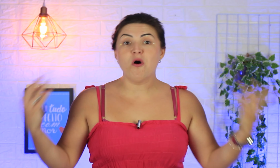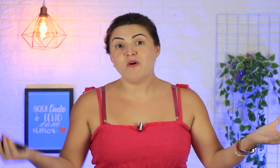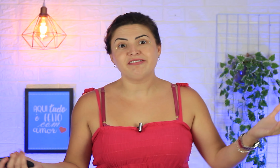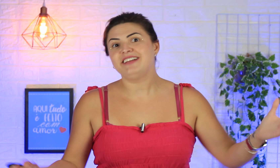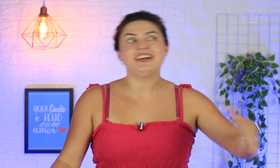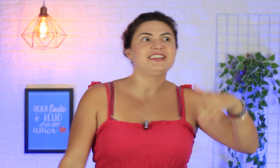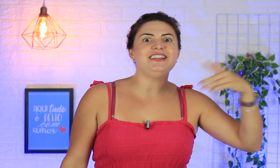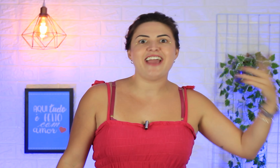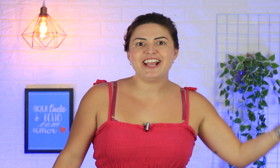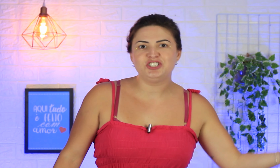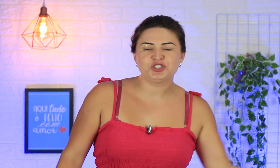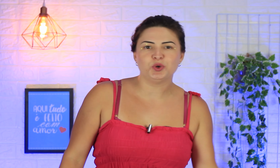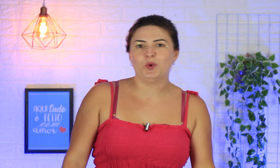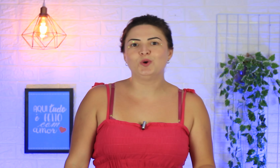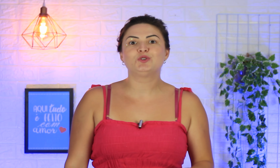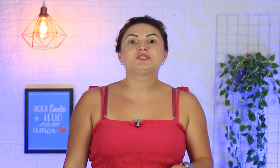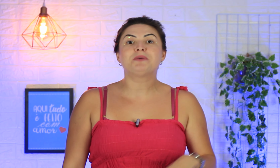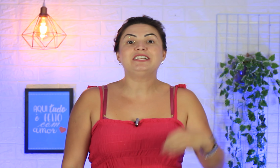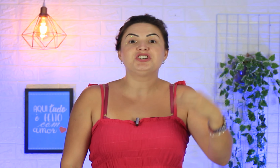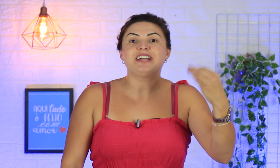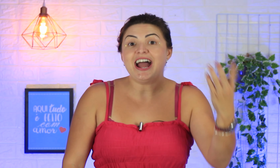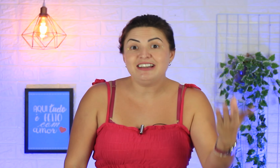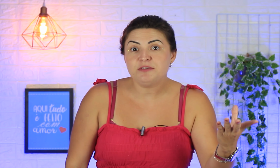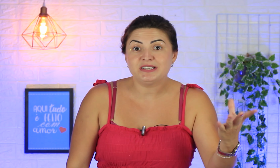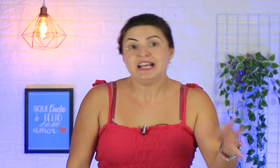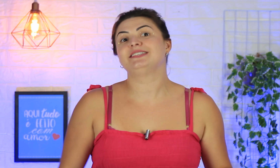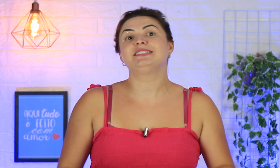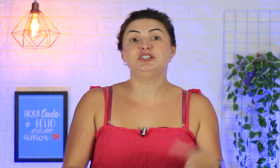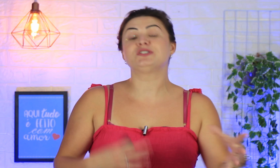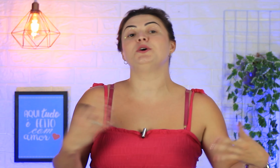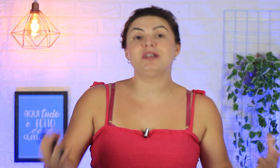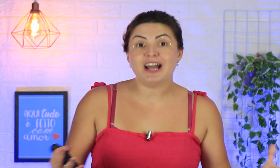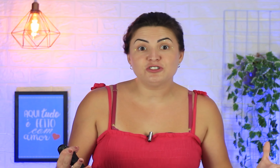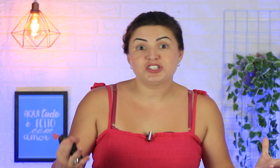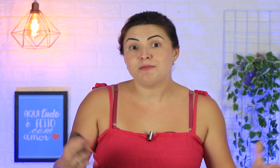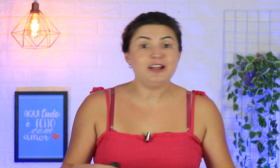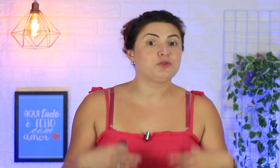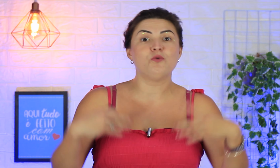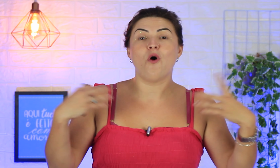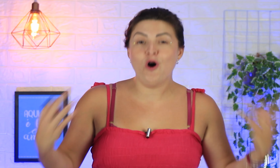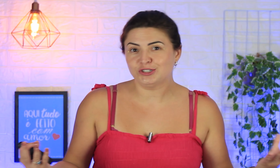como atender clientes surdos praticar libras às vezes aí no seu mercado de trabalho com outros